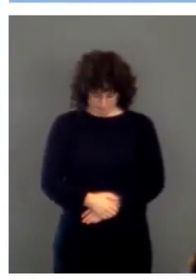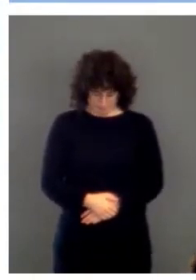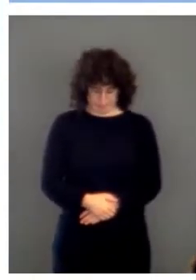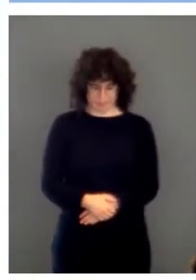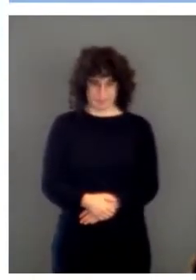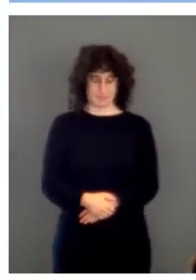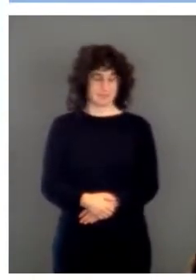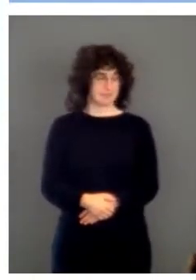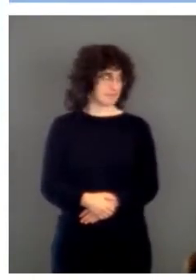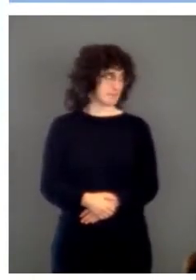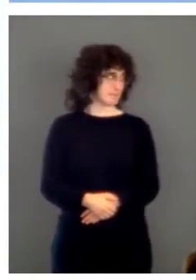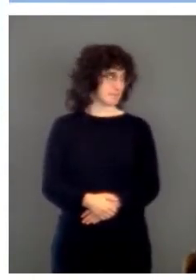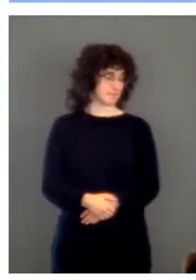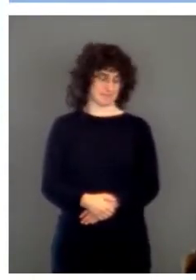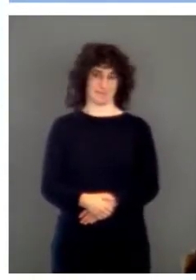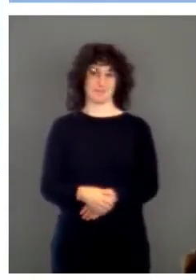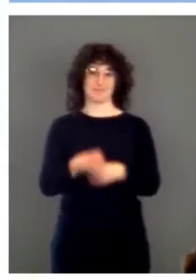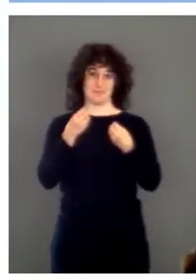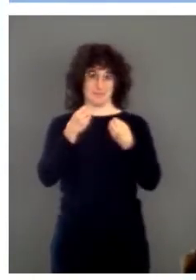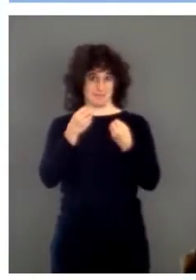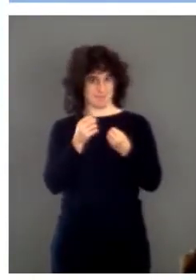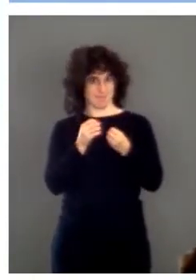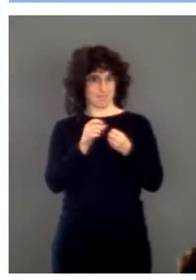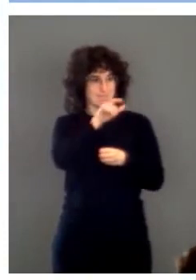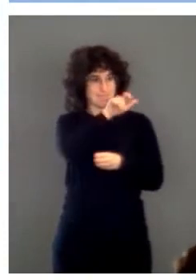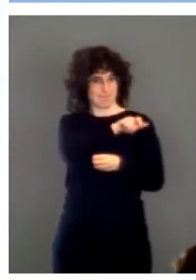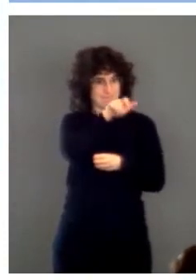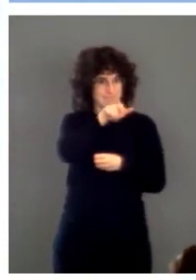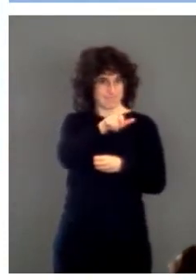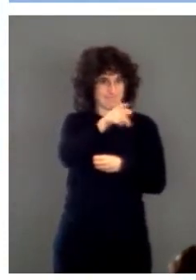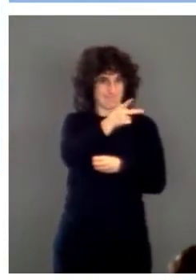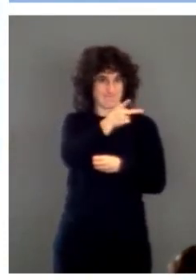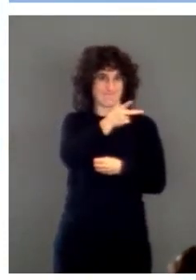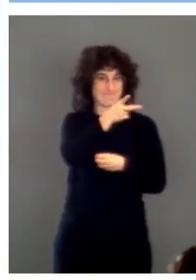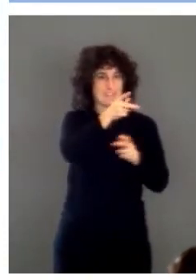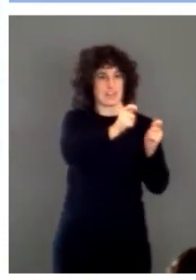Muy bien Tenemos quien entrega Os voy a pedir si queréis que os pongáis un poquito cómodos aquí en los taburetes